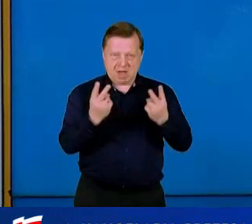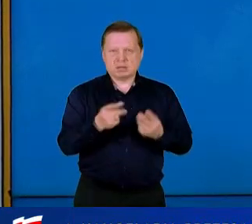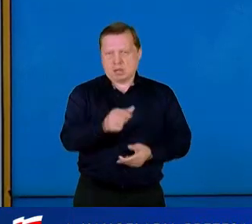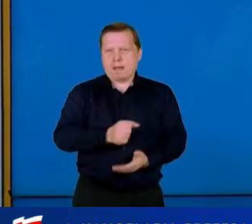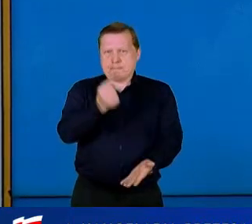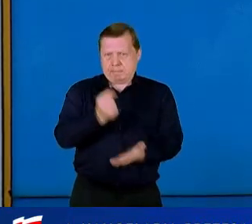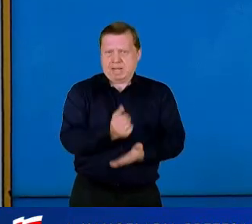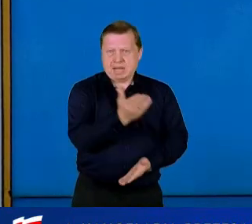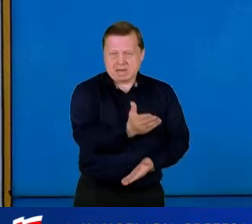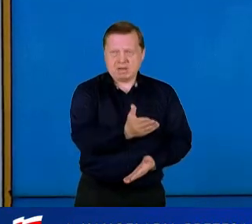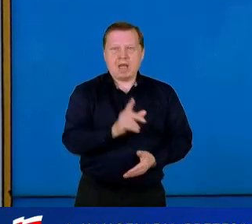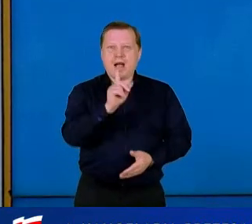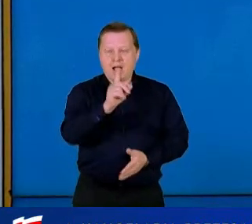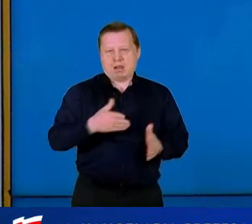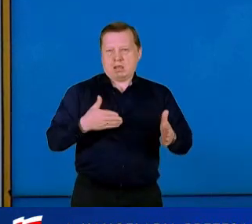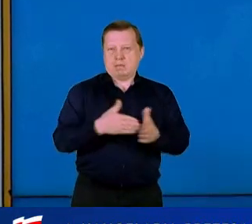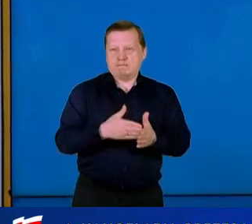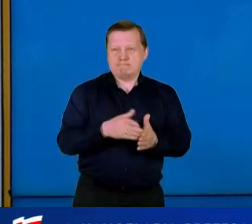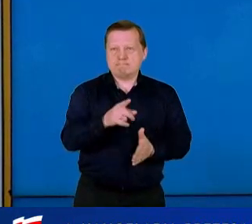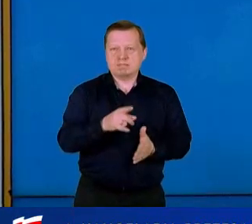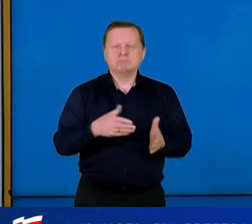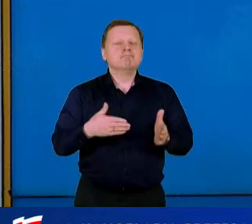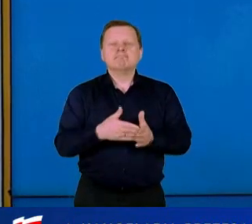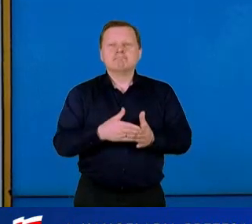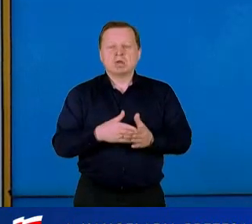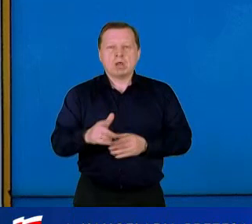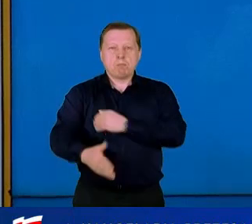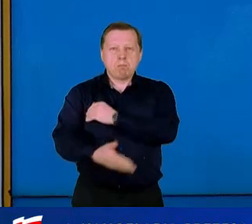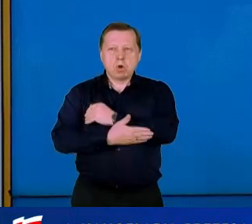to jest ograniczona podstawowym prawem do życia,